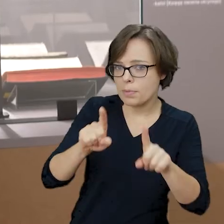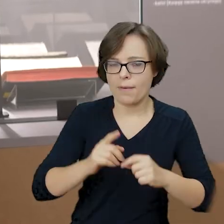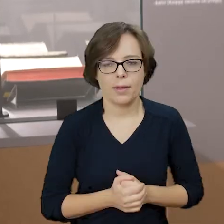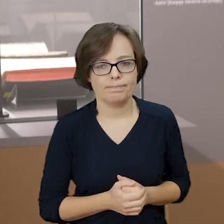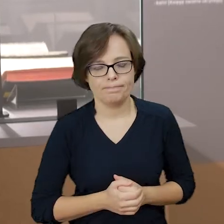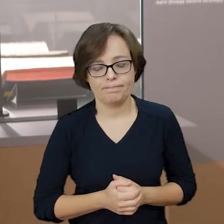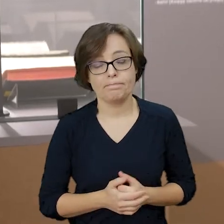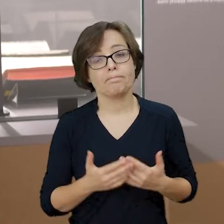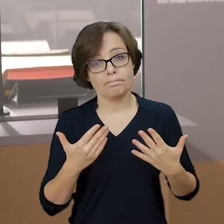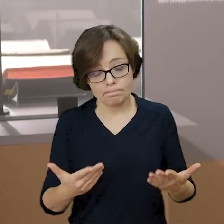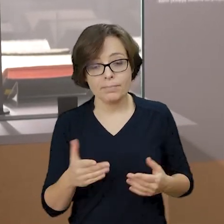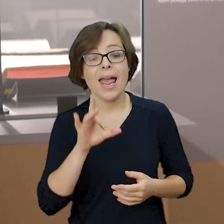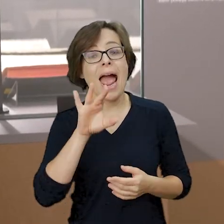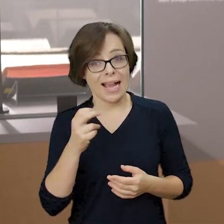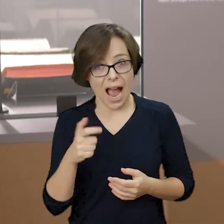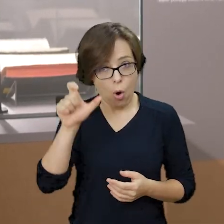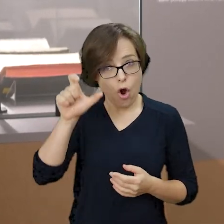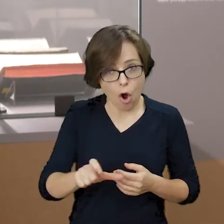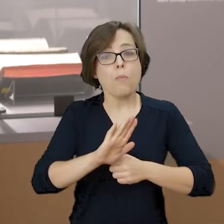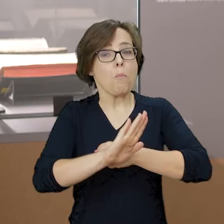Gaon poparł go lecz z dużą ostrożnością.